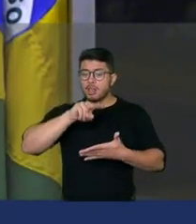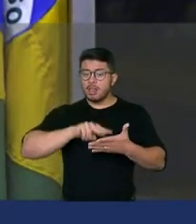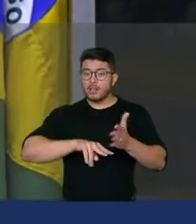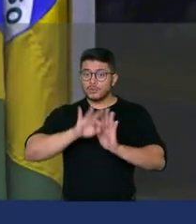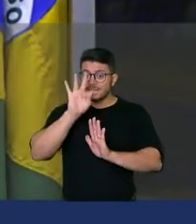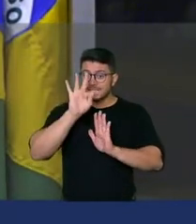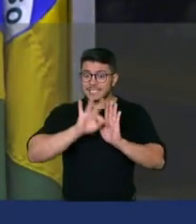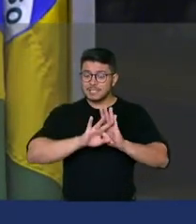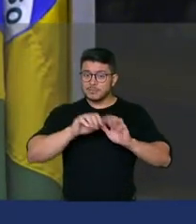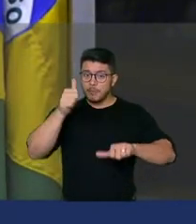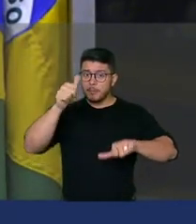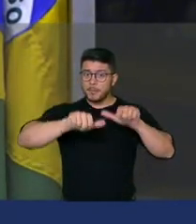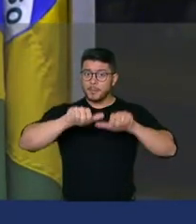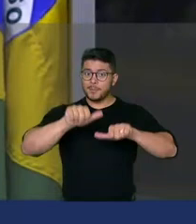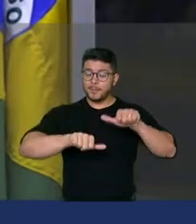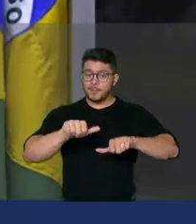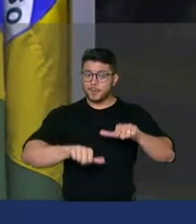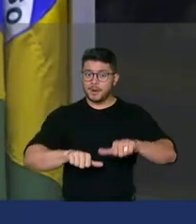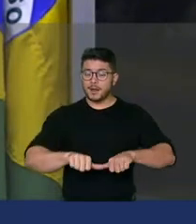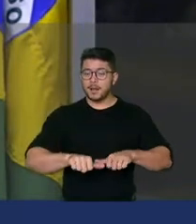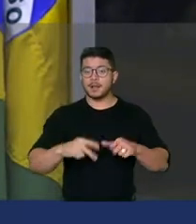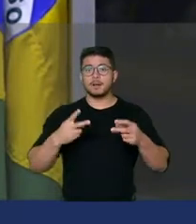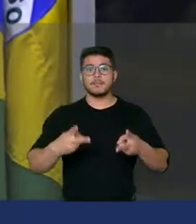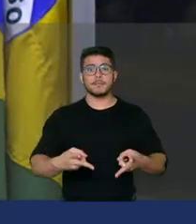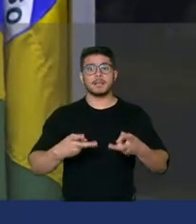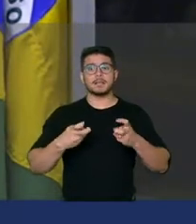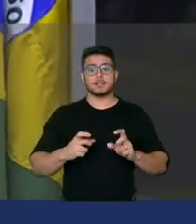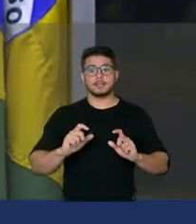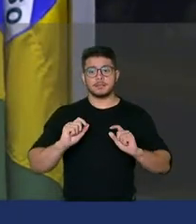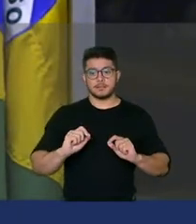QUE FOI OFERECIDO PELO RELATOR, QUE HÃO DE PERCEBER QUE A BUSCA NA ALMA DO PROJETO